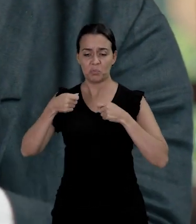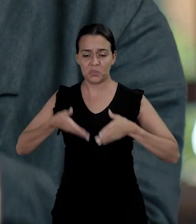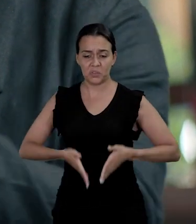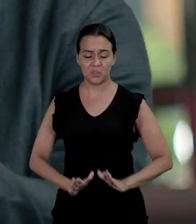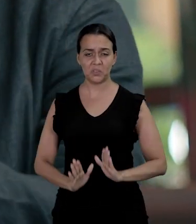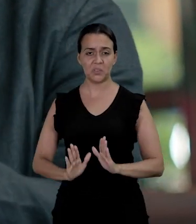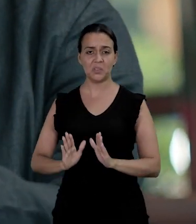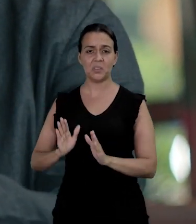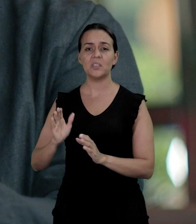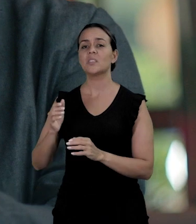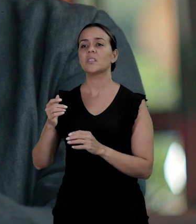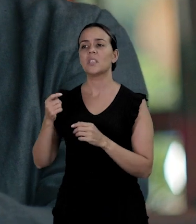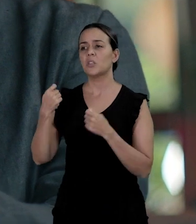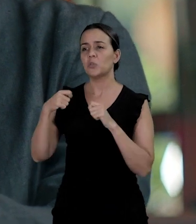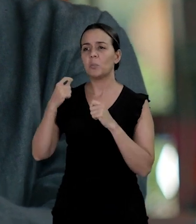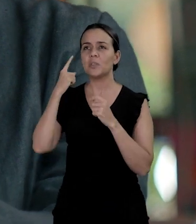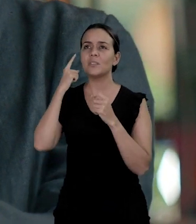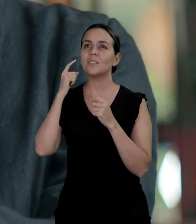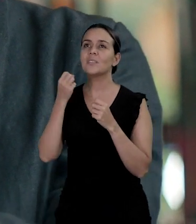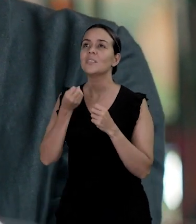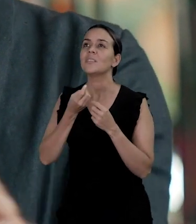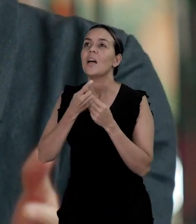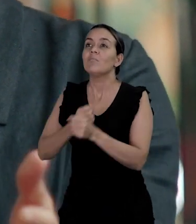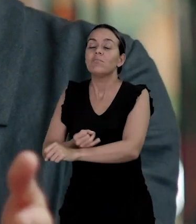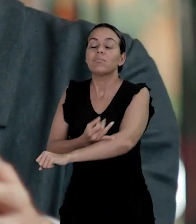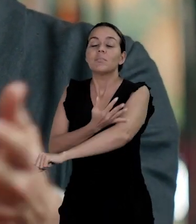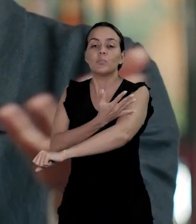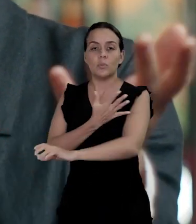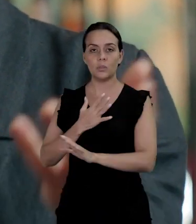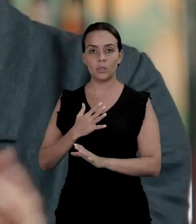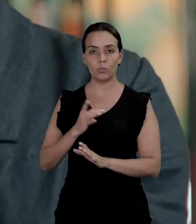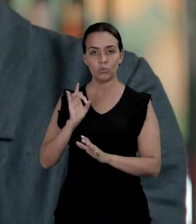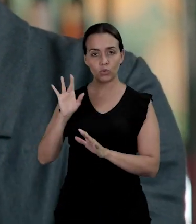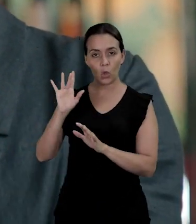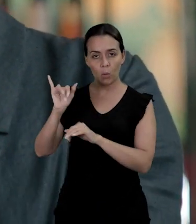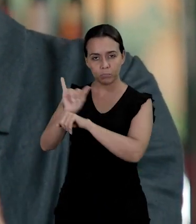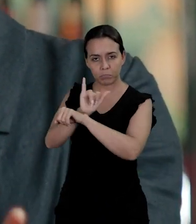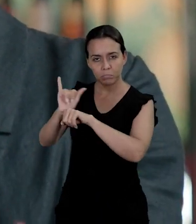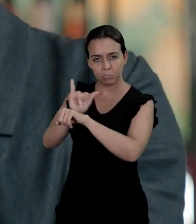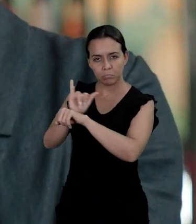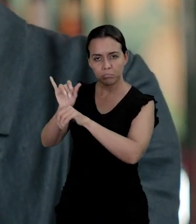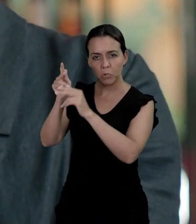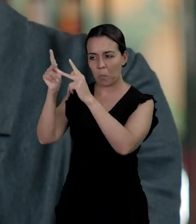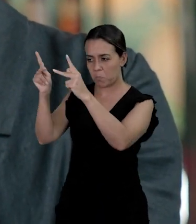ela obedece o que a gente programa. Então, mesmo aquele flyer que a máquina fez, que eu fico assustado,